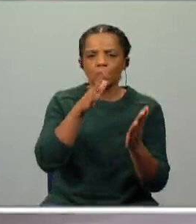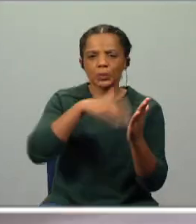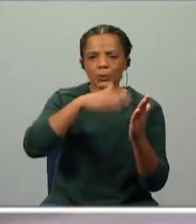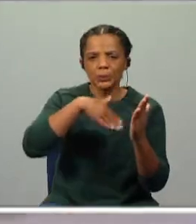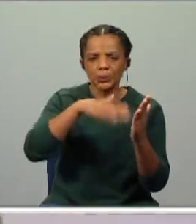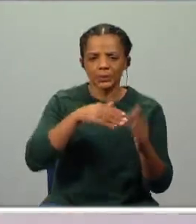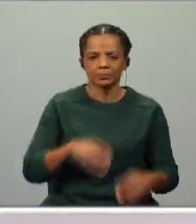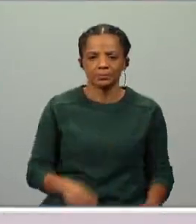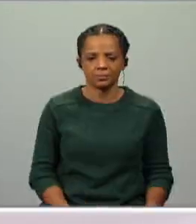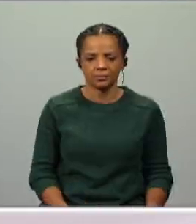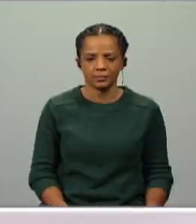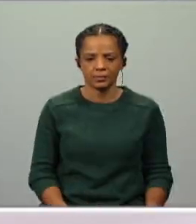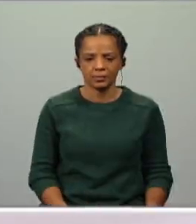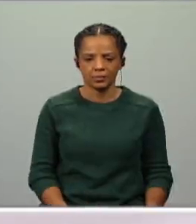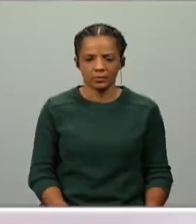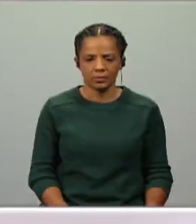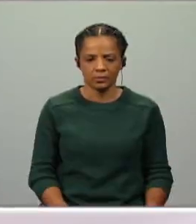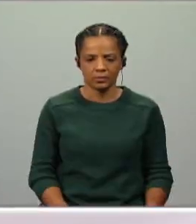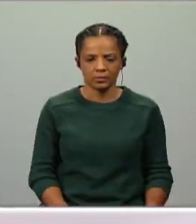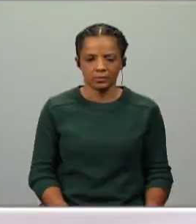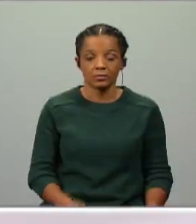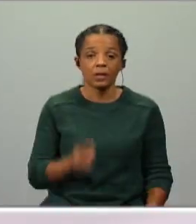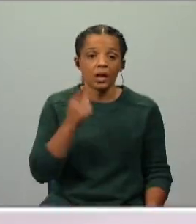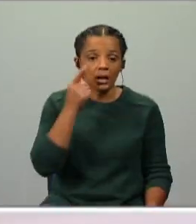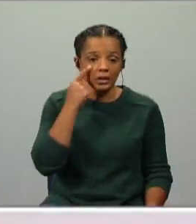Agarrei na tinta, mas vocês podem não pôr com tinta.